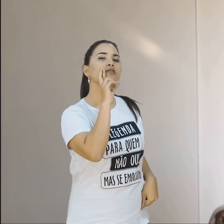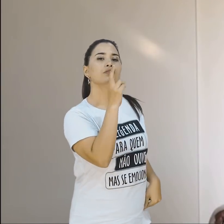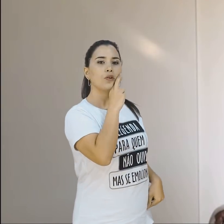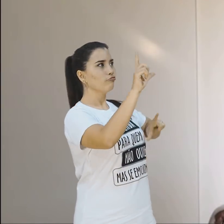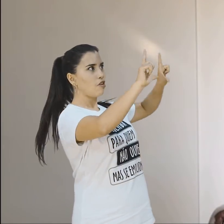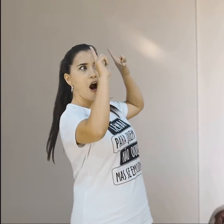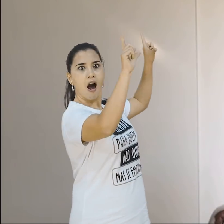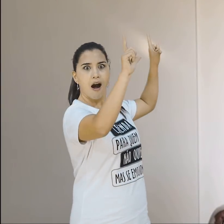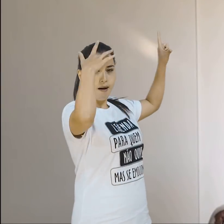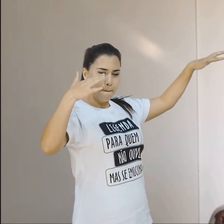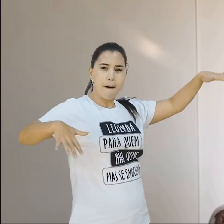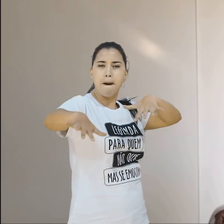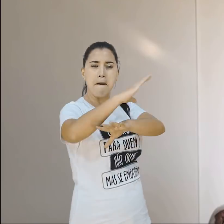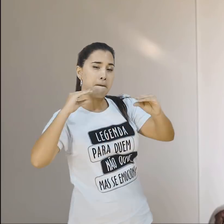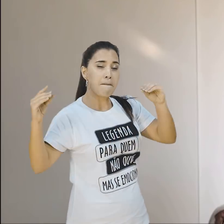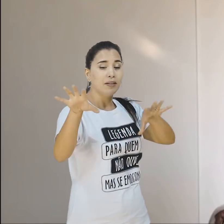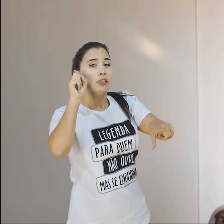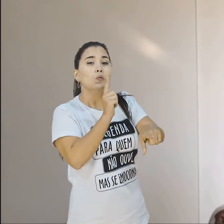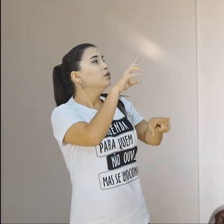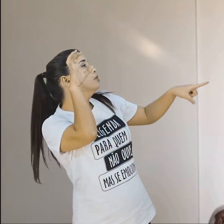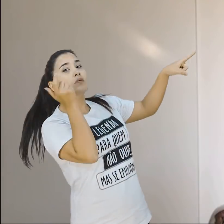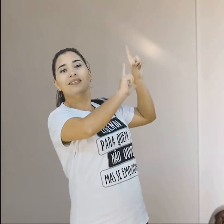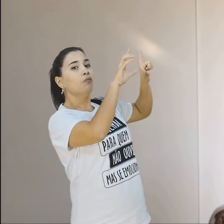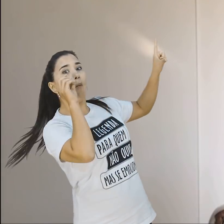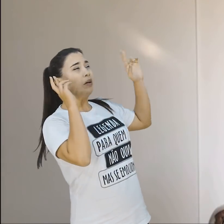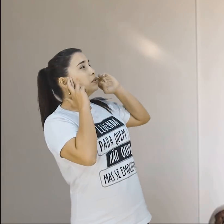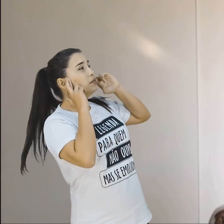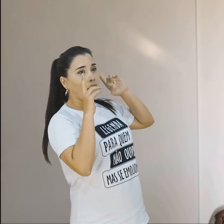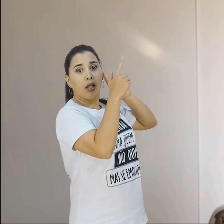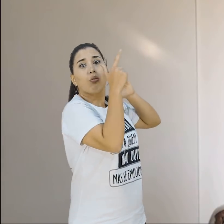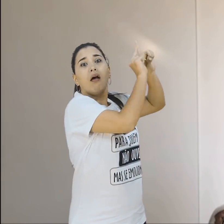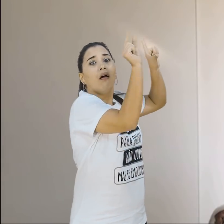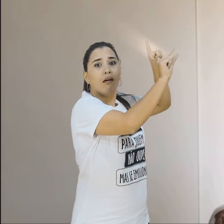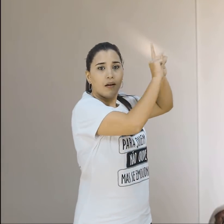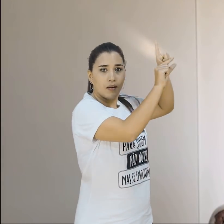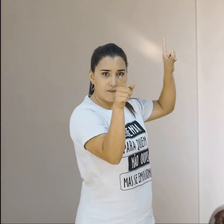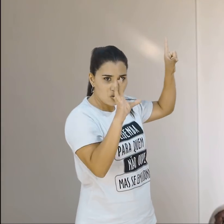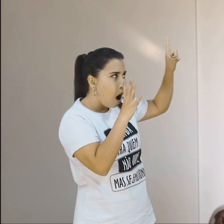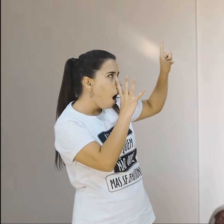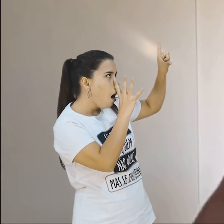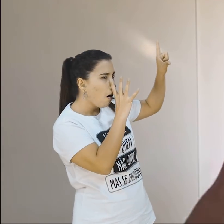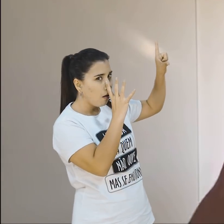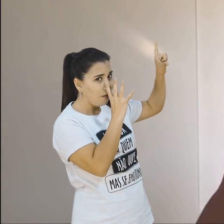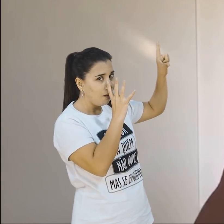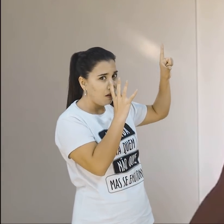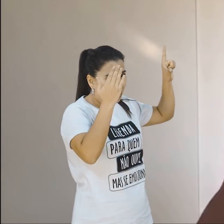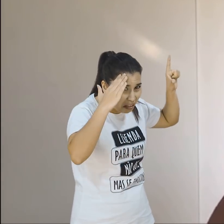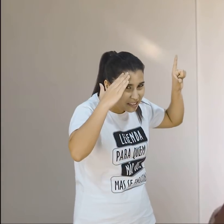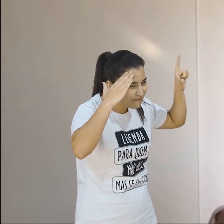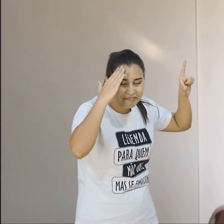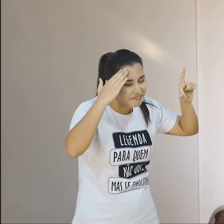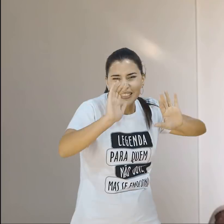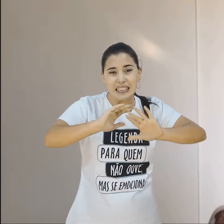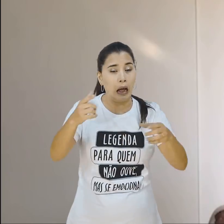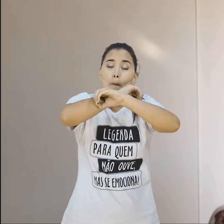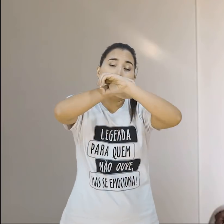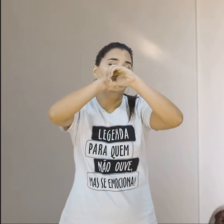Você nunca chegou num restaurante onde a TV estava ligada, sem som e sem legenda e você ficou olhando sem entender absolutamente nada?